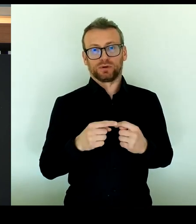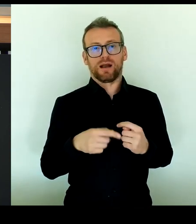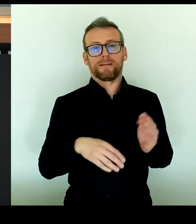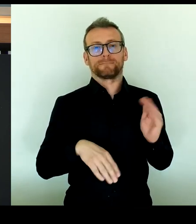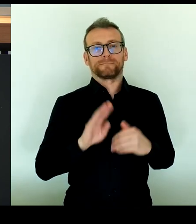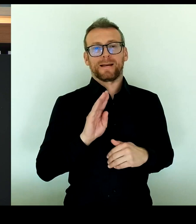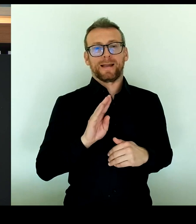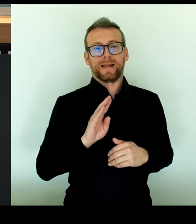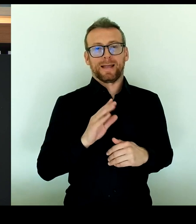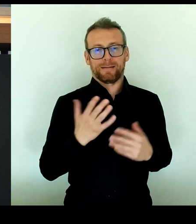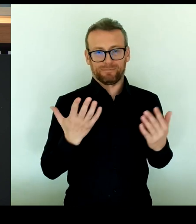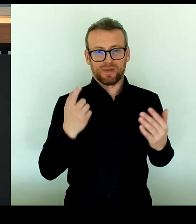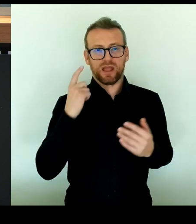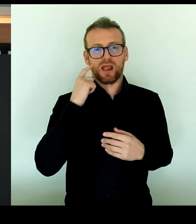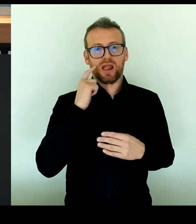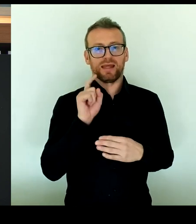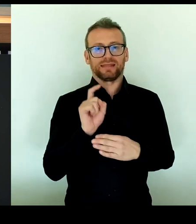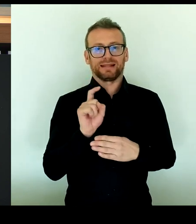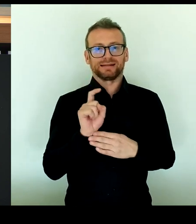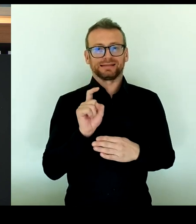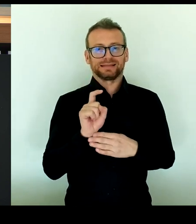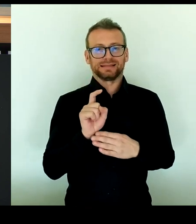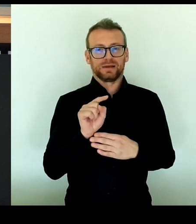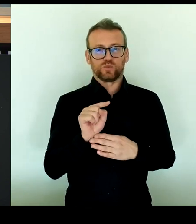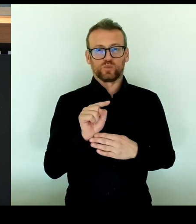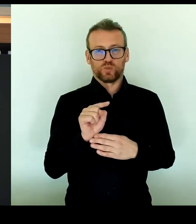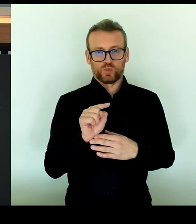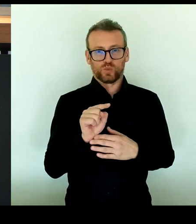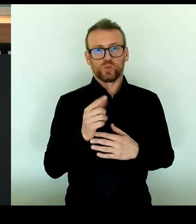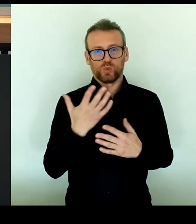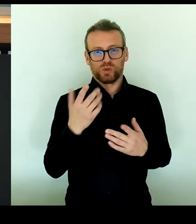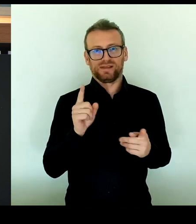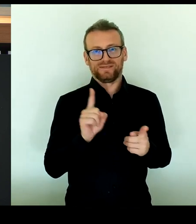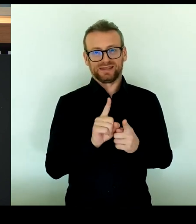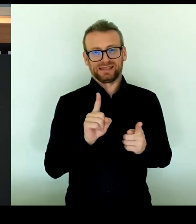Wir haben uns dafür eingesetzt, dass die aus dem Jahr 1994